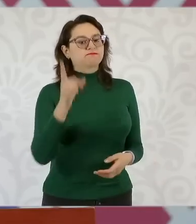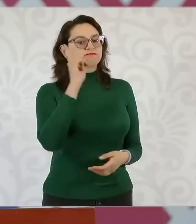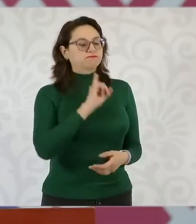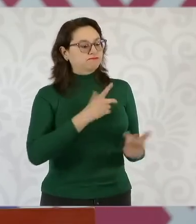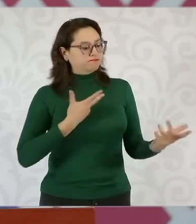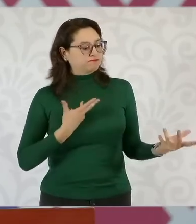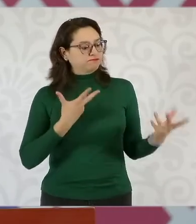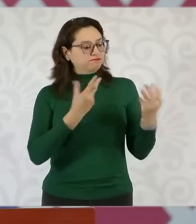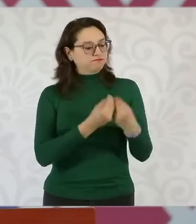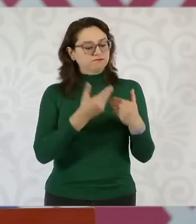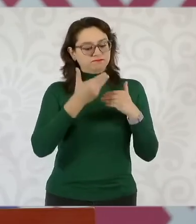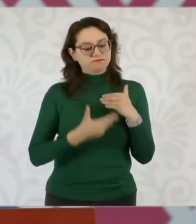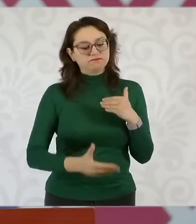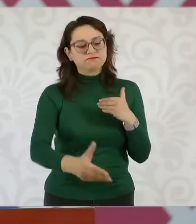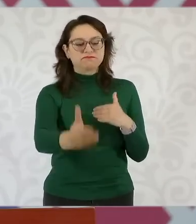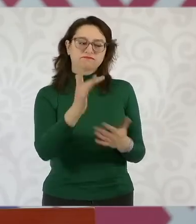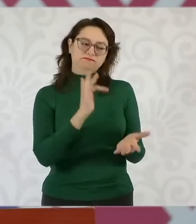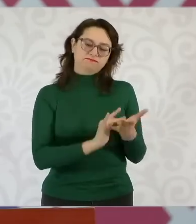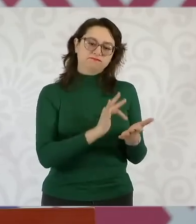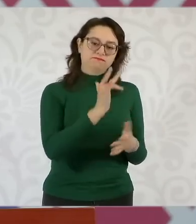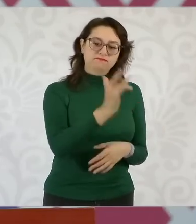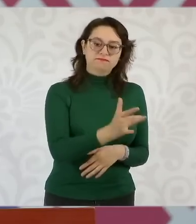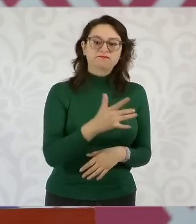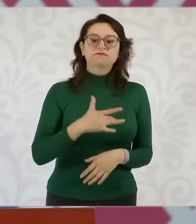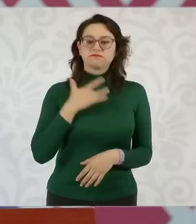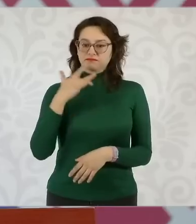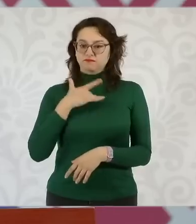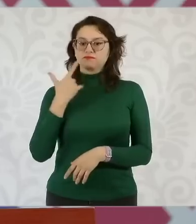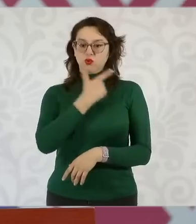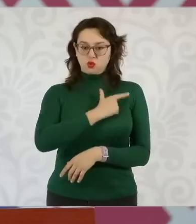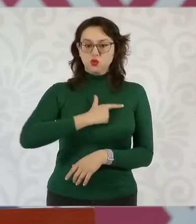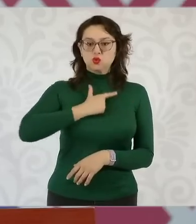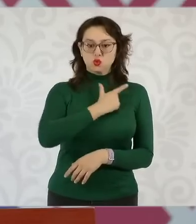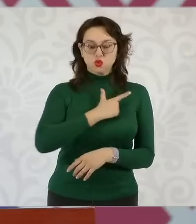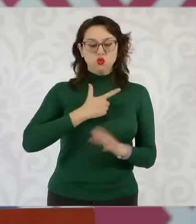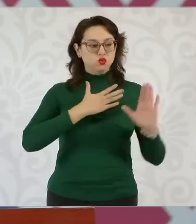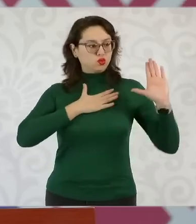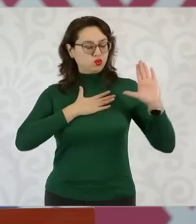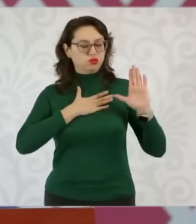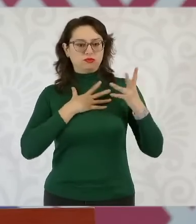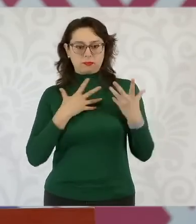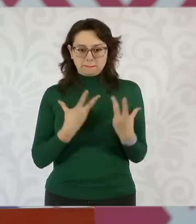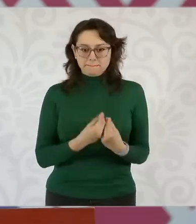para méxicos ansiosos y comprometidos para trabajar con usted y su equipo para hacer